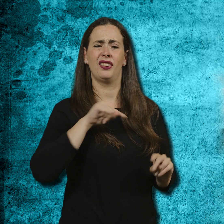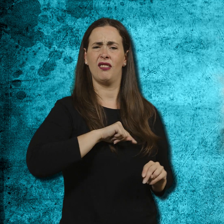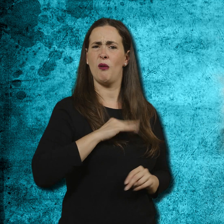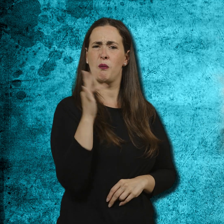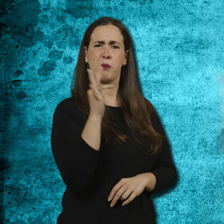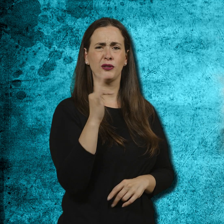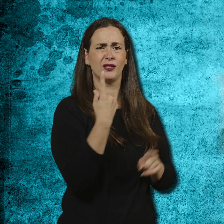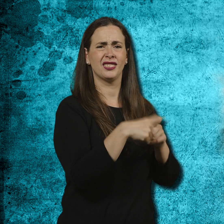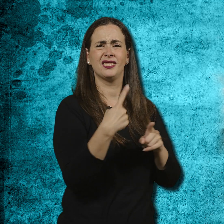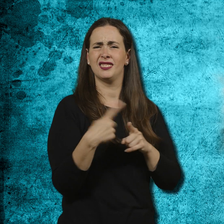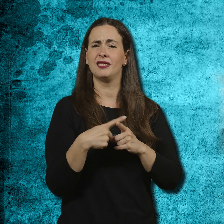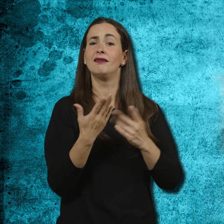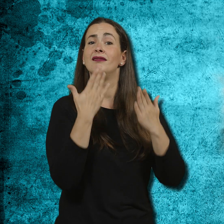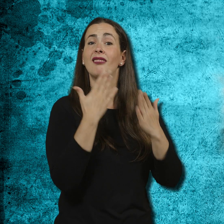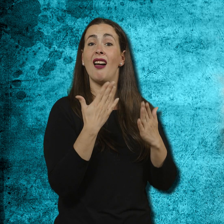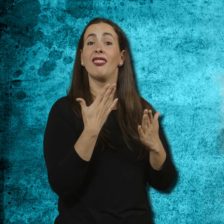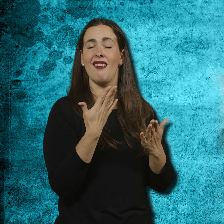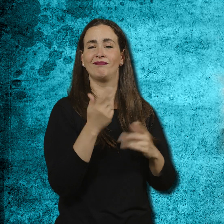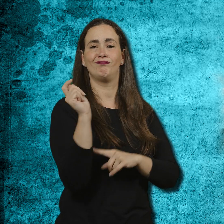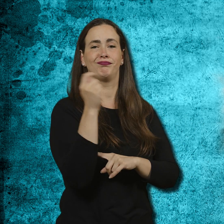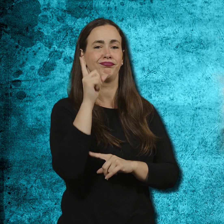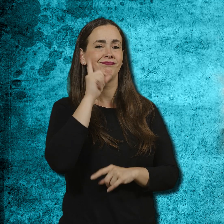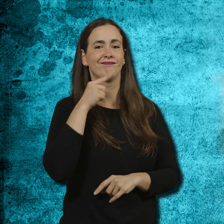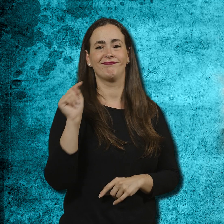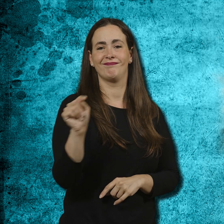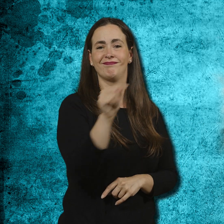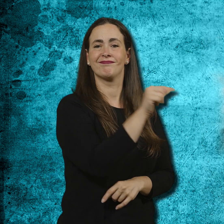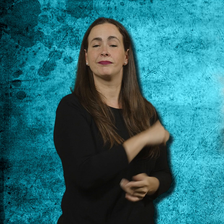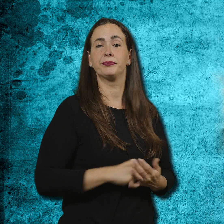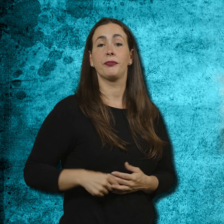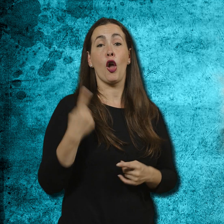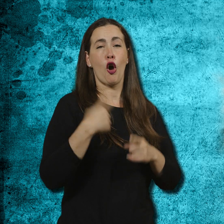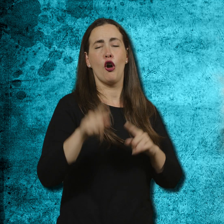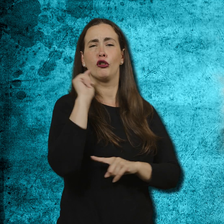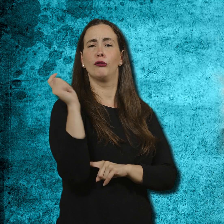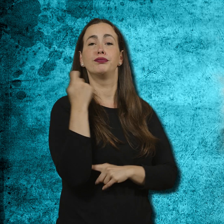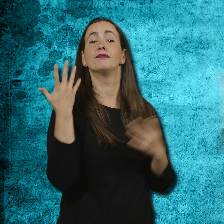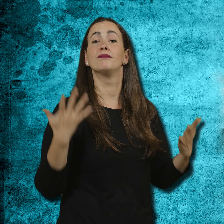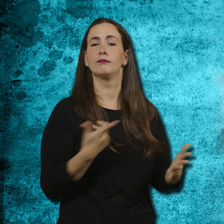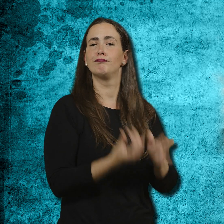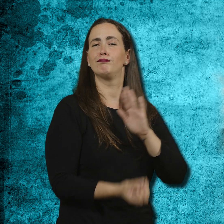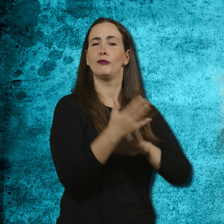Era una dona inquieta i de les seves virtuts, que van ser moltes, es van beneficiar molts sords de tota la zona.